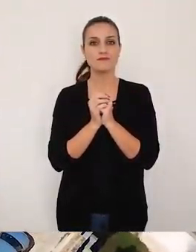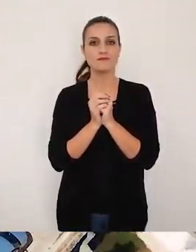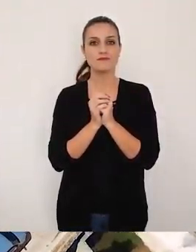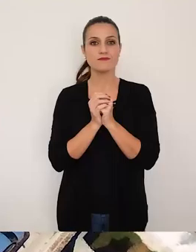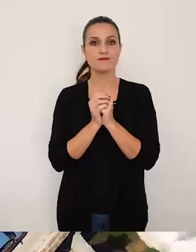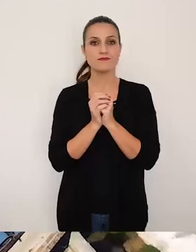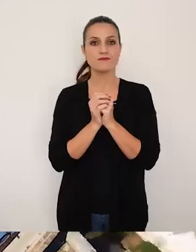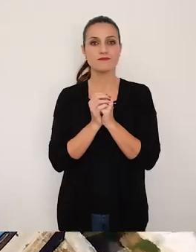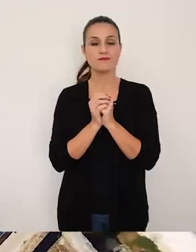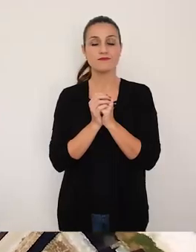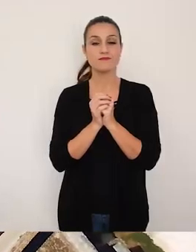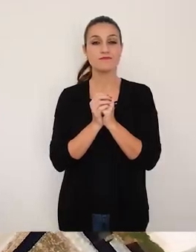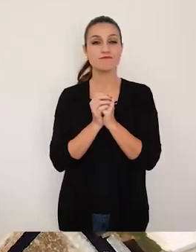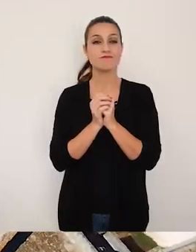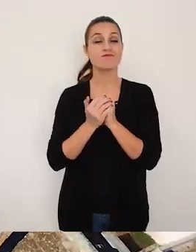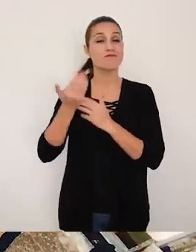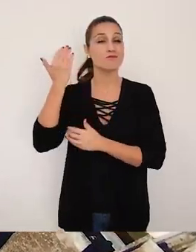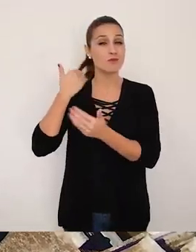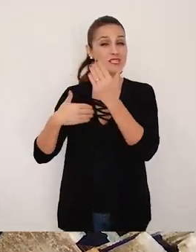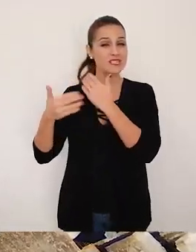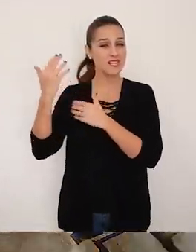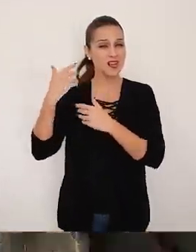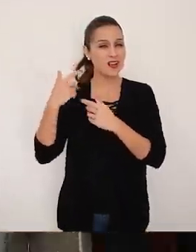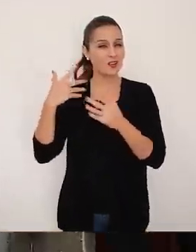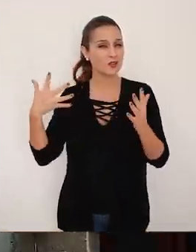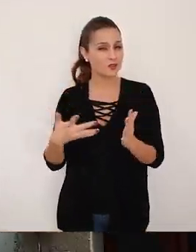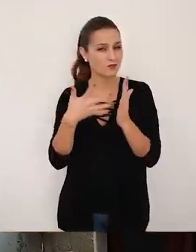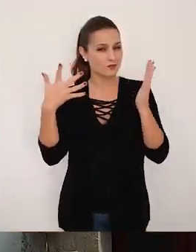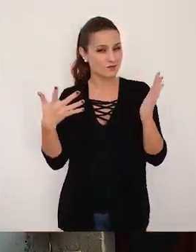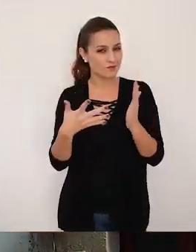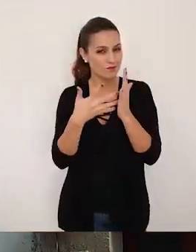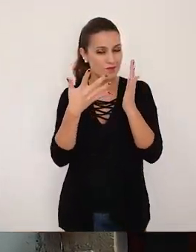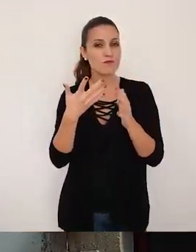Il burrascoso passato della “frontiera” salentina, nel contesto degli attacchi e delle